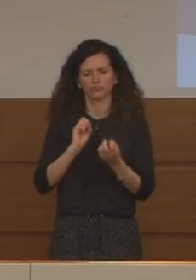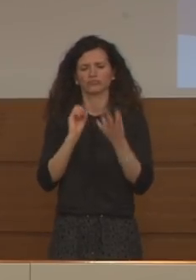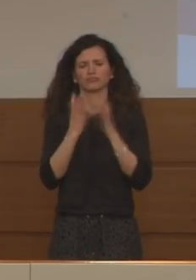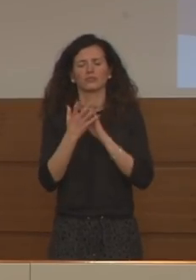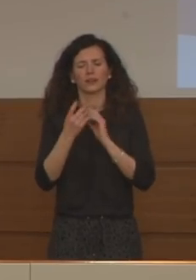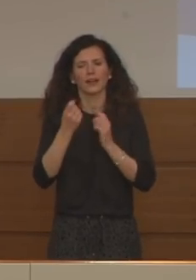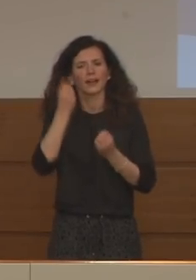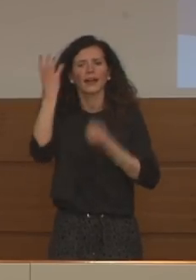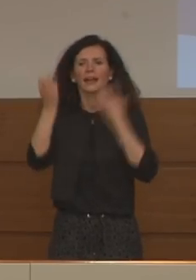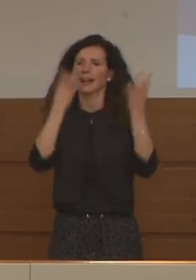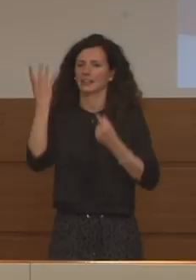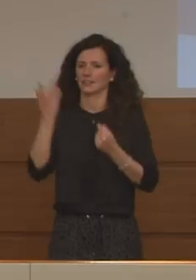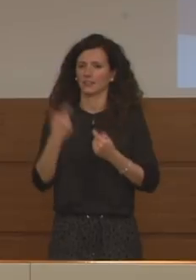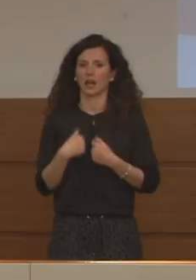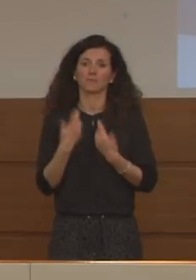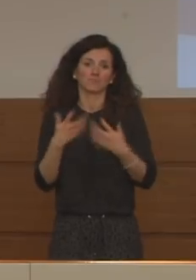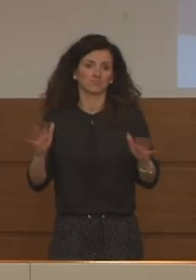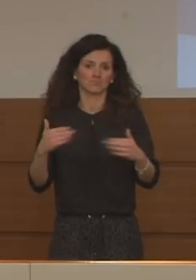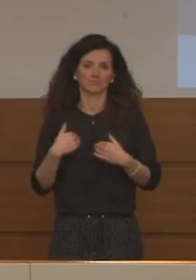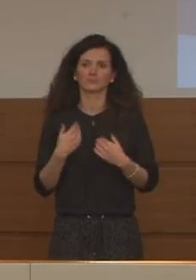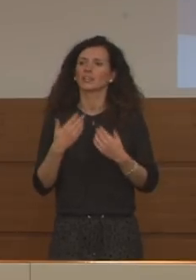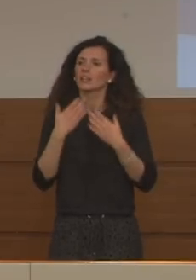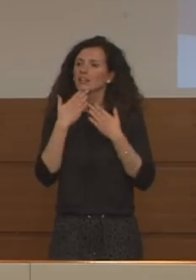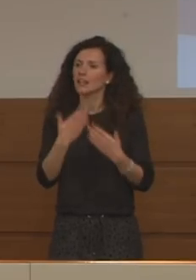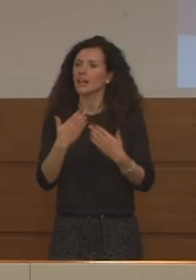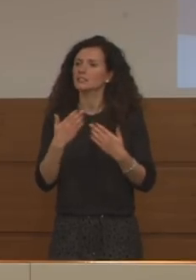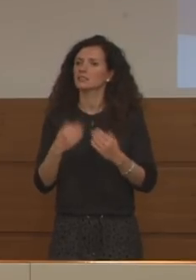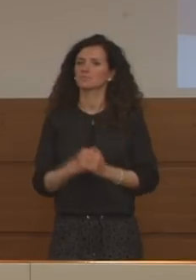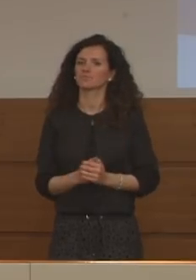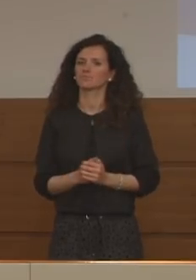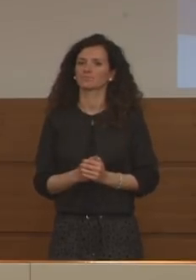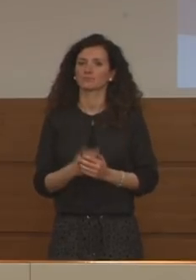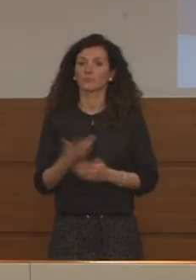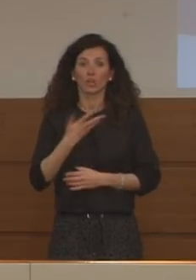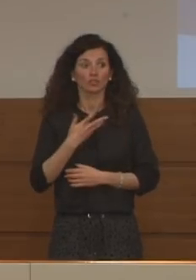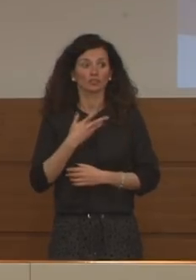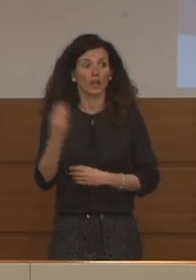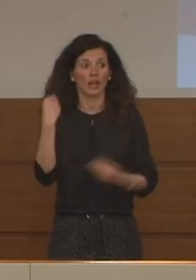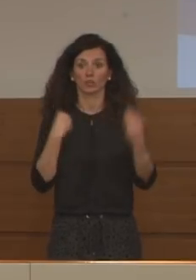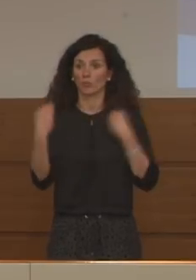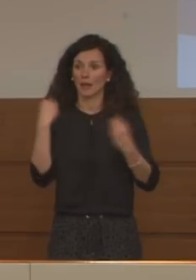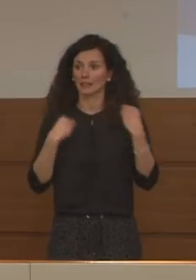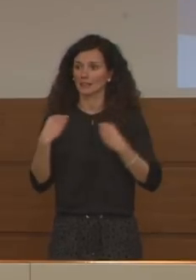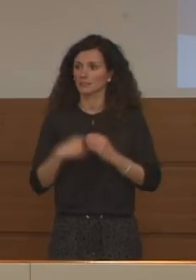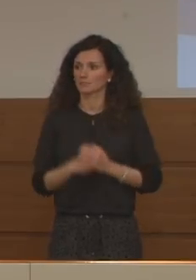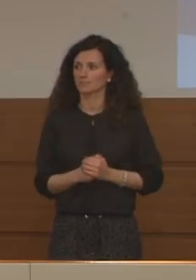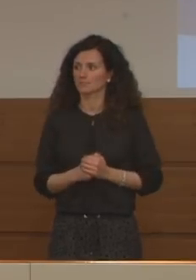Mi fermo. Grazie. Ci sono domande?